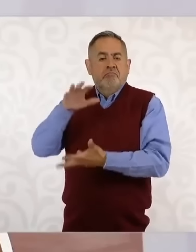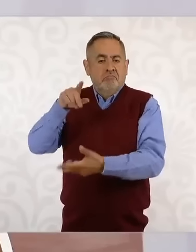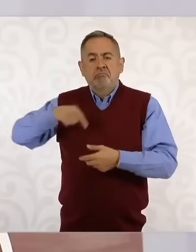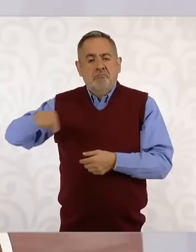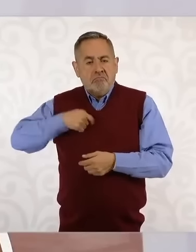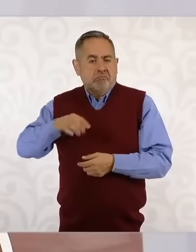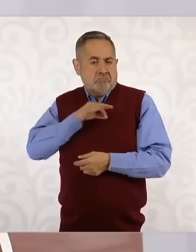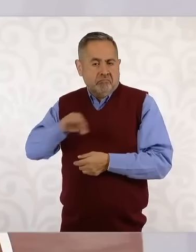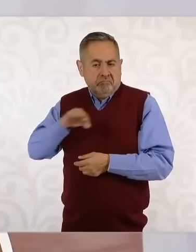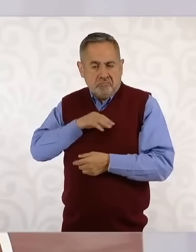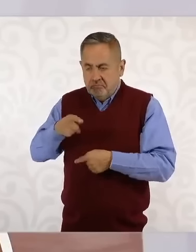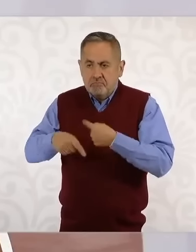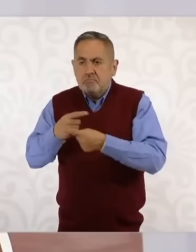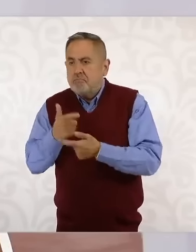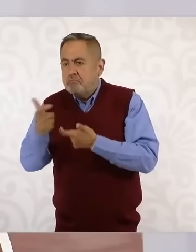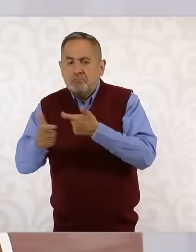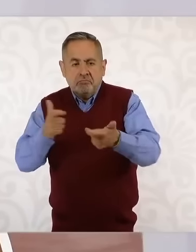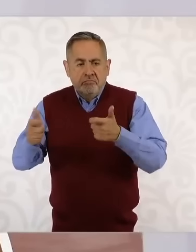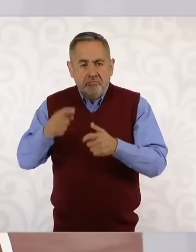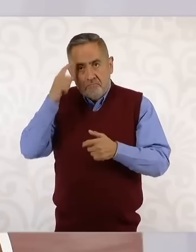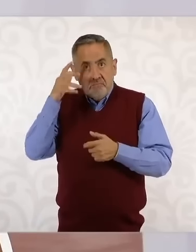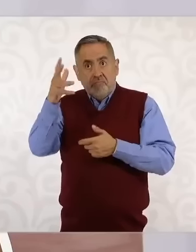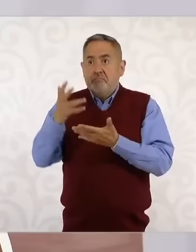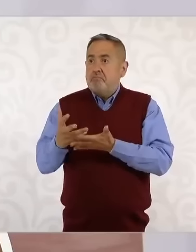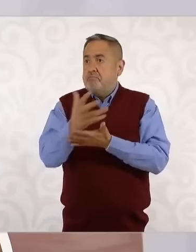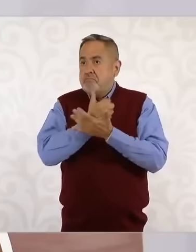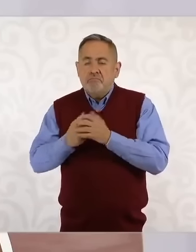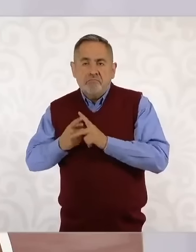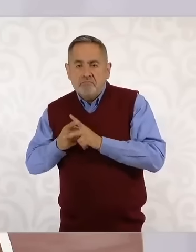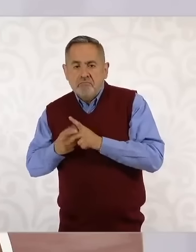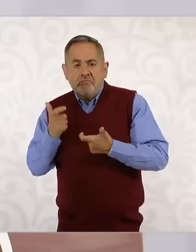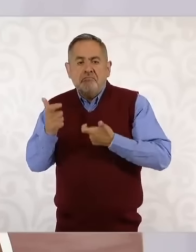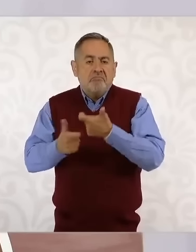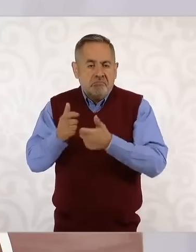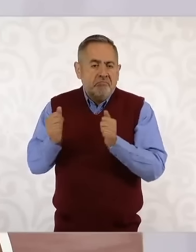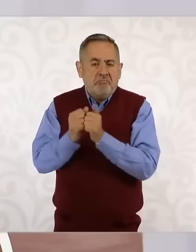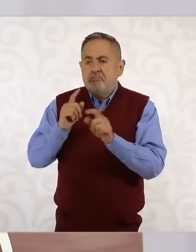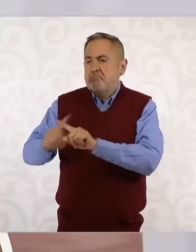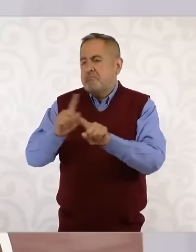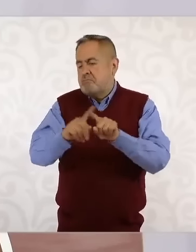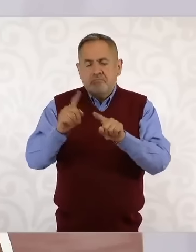comisión y conforme a los ingresos futuros que va a recibir a través de diferentes mecanismos,